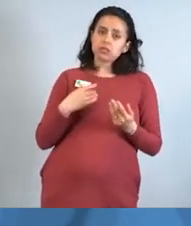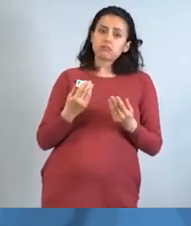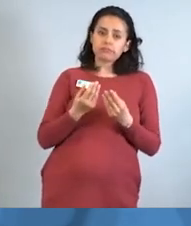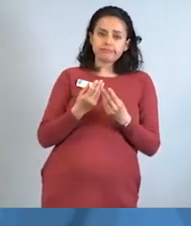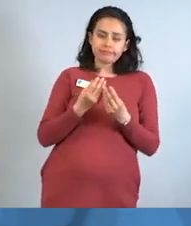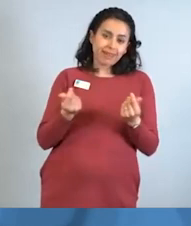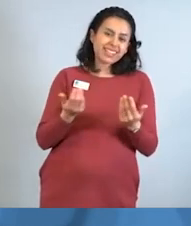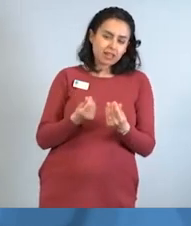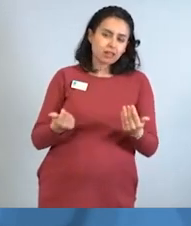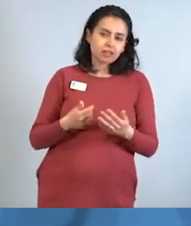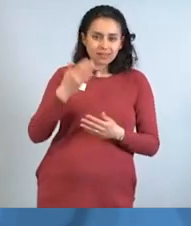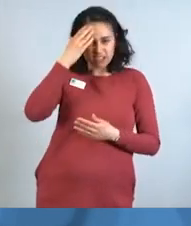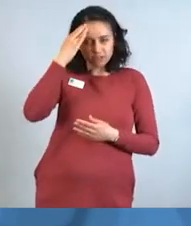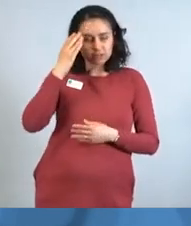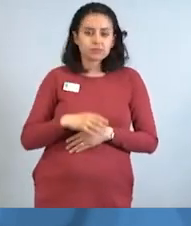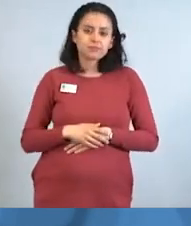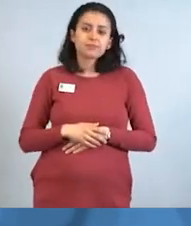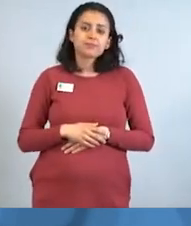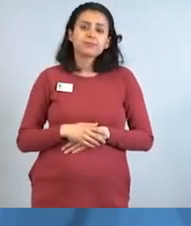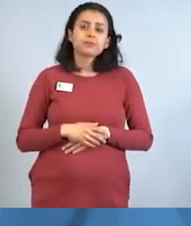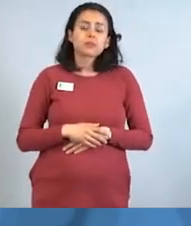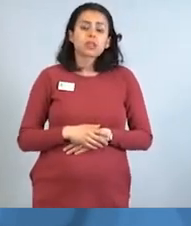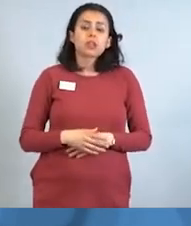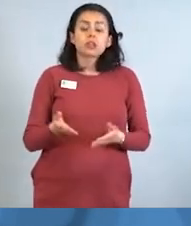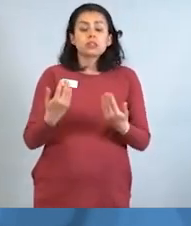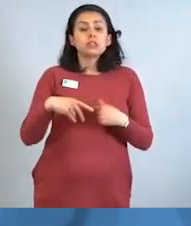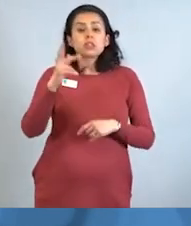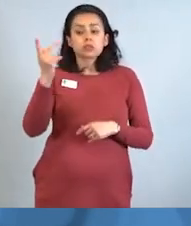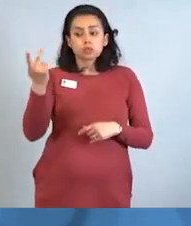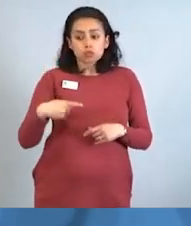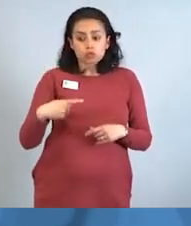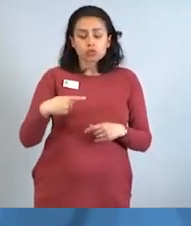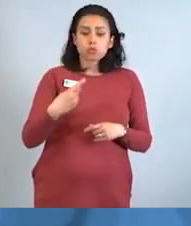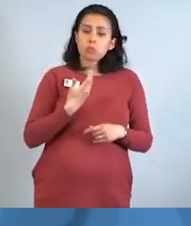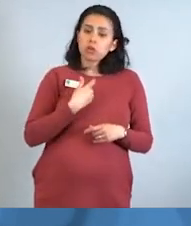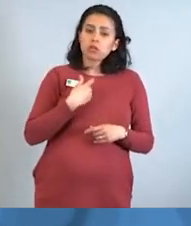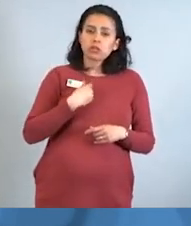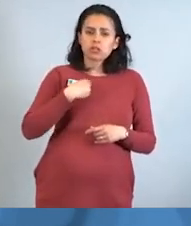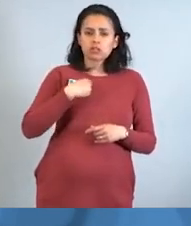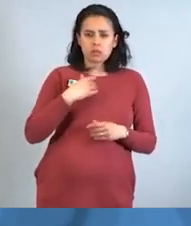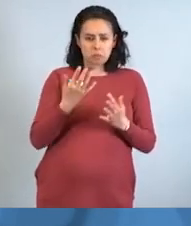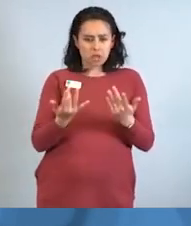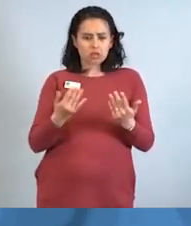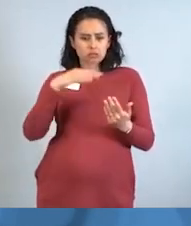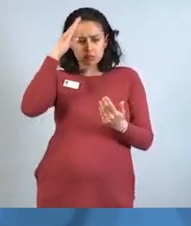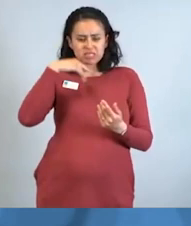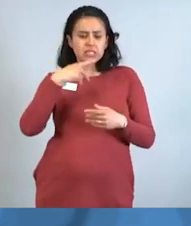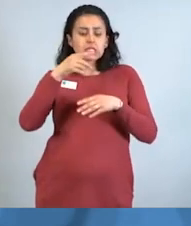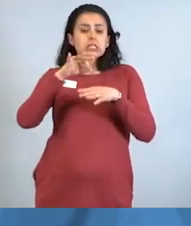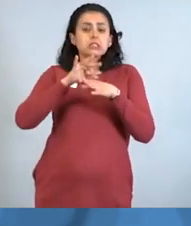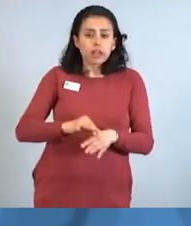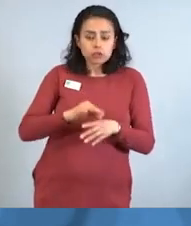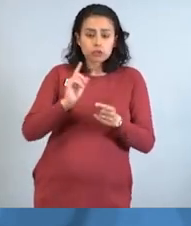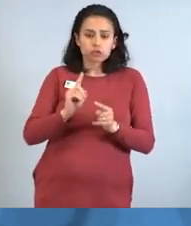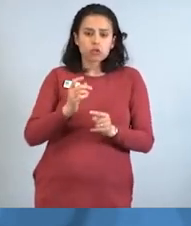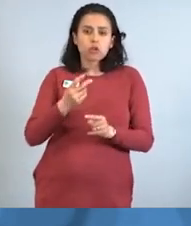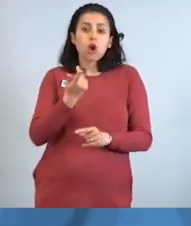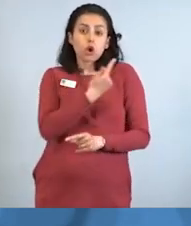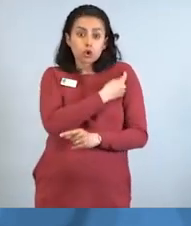On myös kysytty,paljonko ihmiset ovat sairastuneet, vaikka ovat saaneet rokotteen.